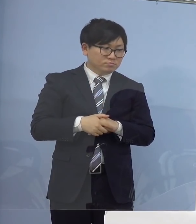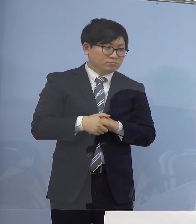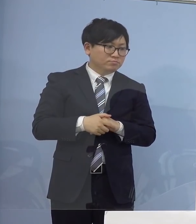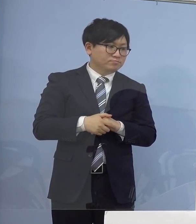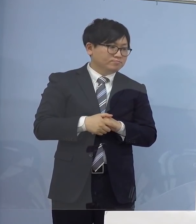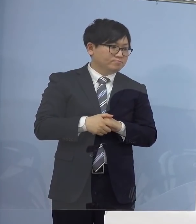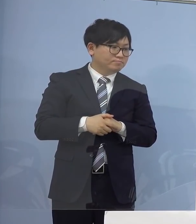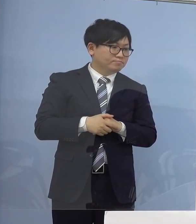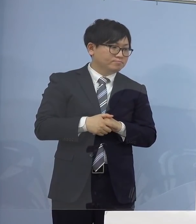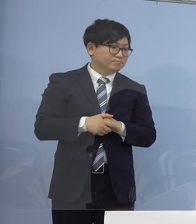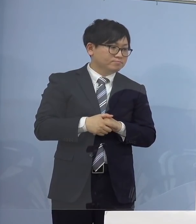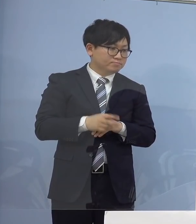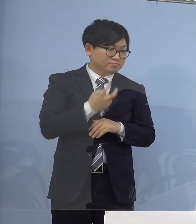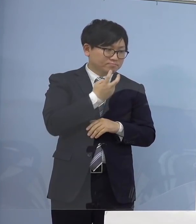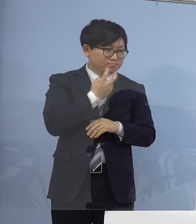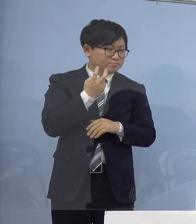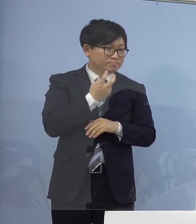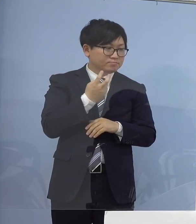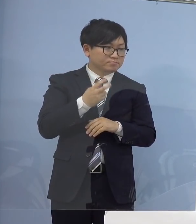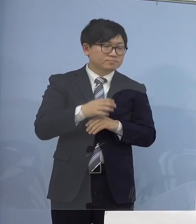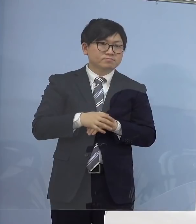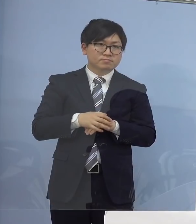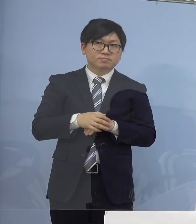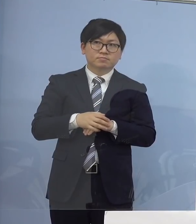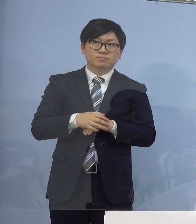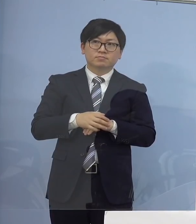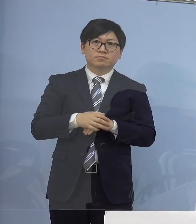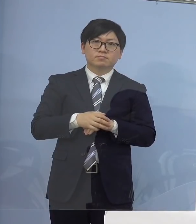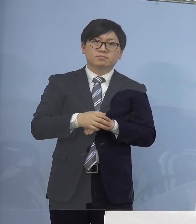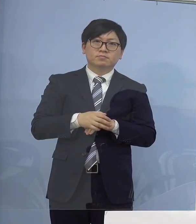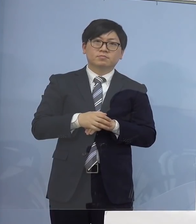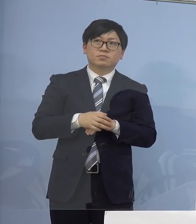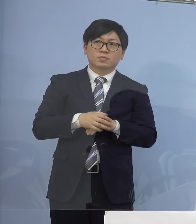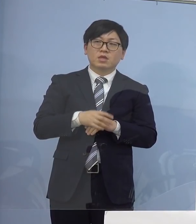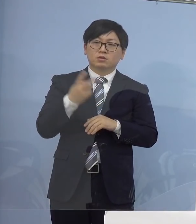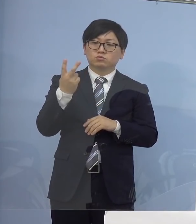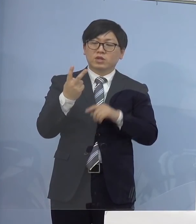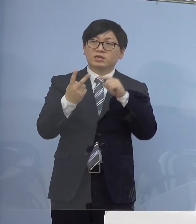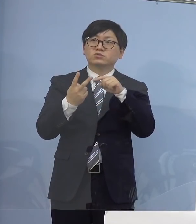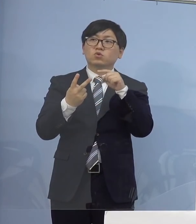どちらの方も現時点では 屋内作業というふうに聞いておりますが